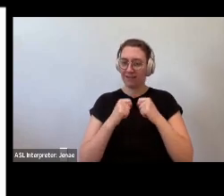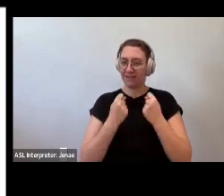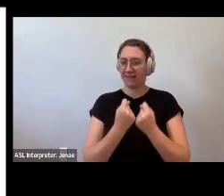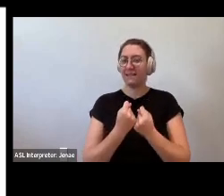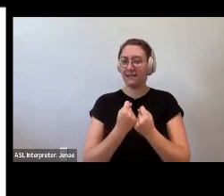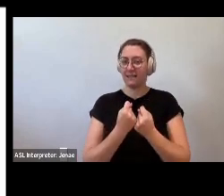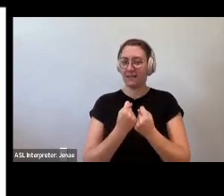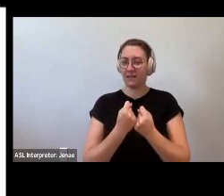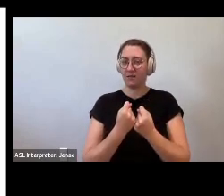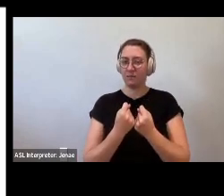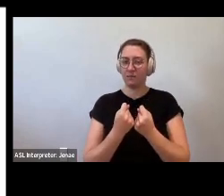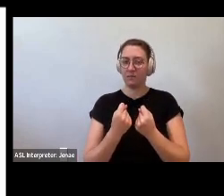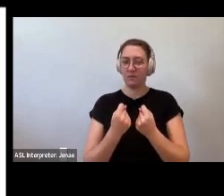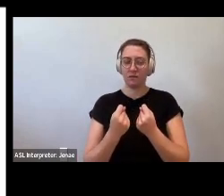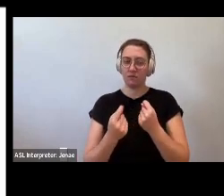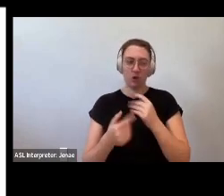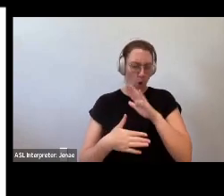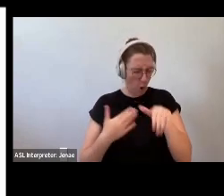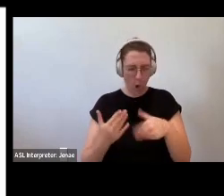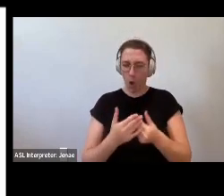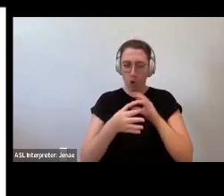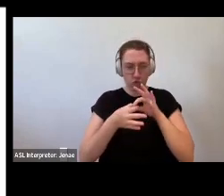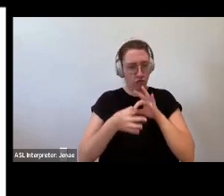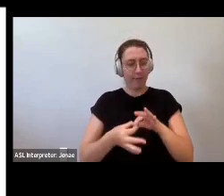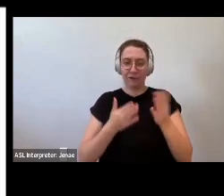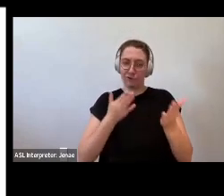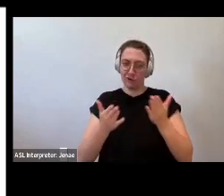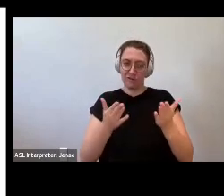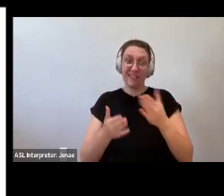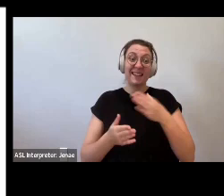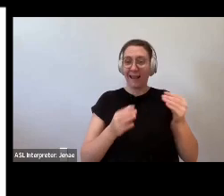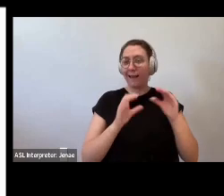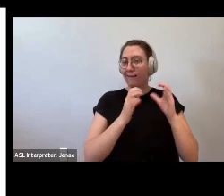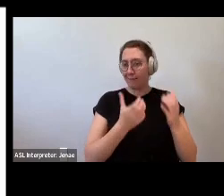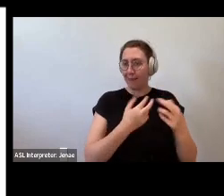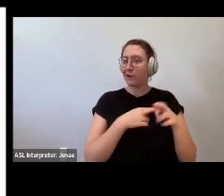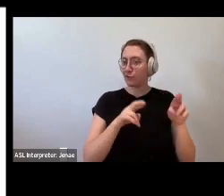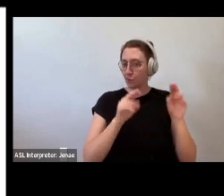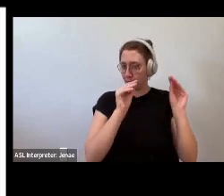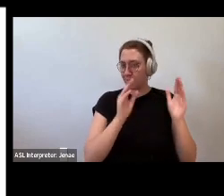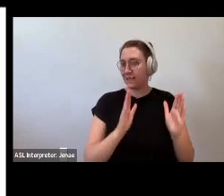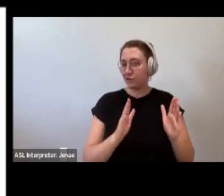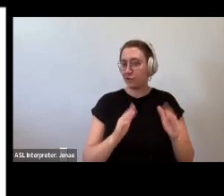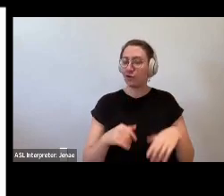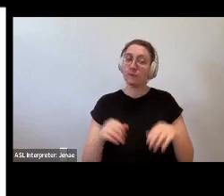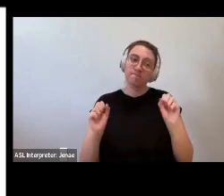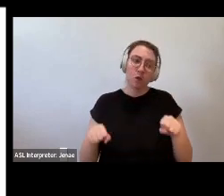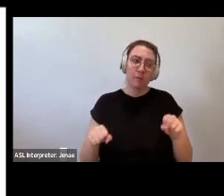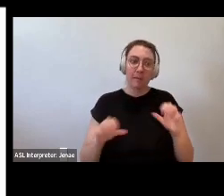incluyendo todos los servicios relacionados y un docente. Esto podría consistir en que el docente,